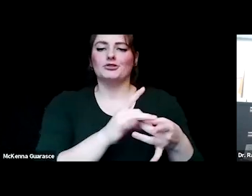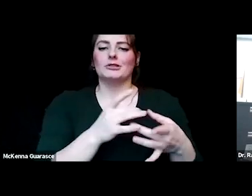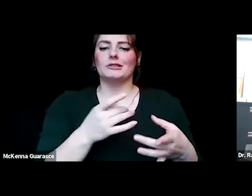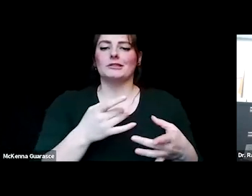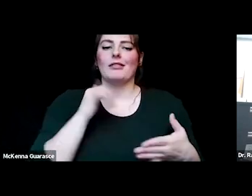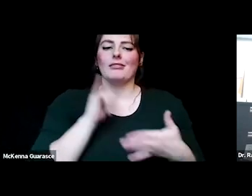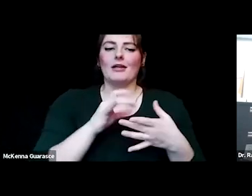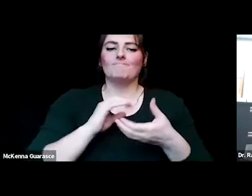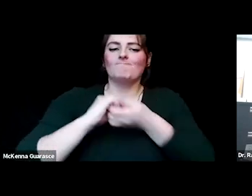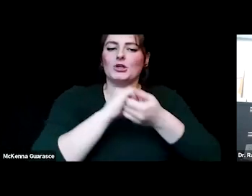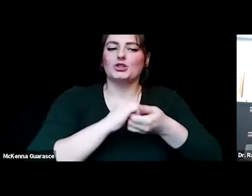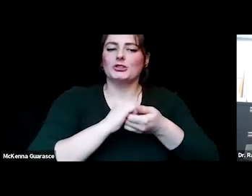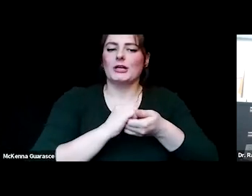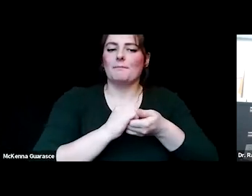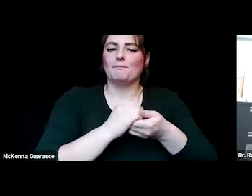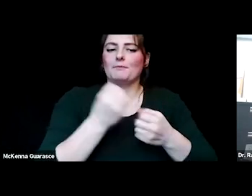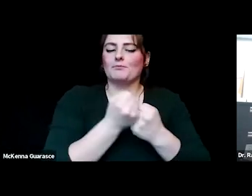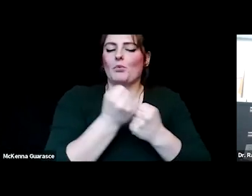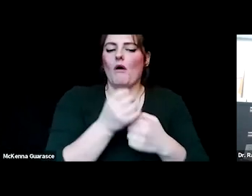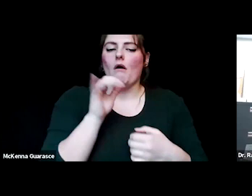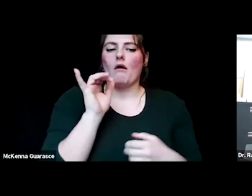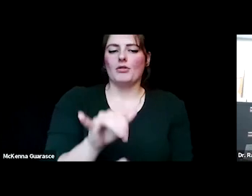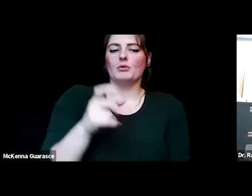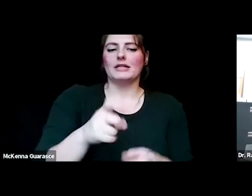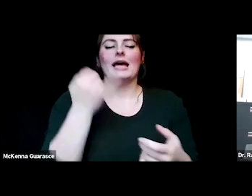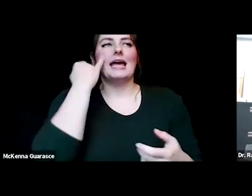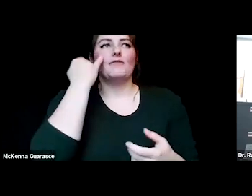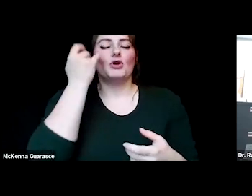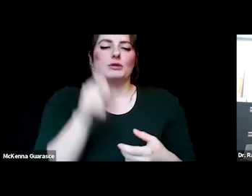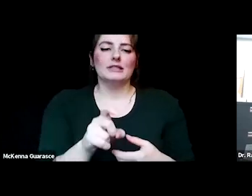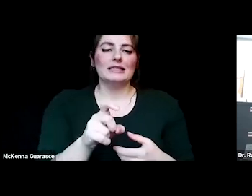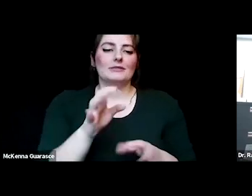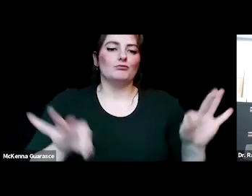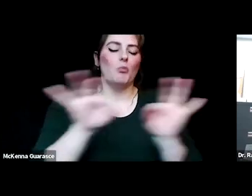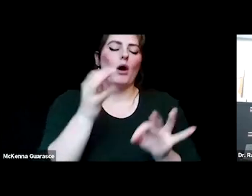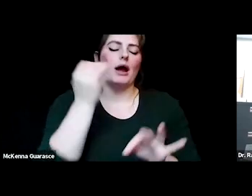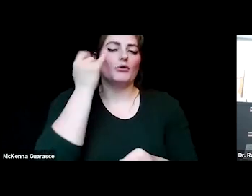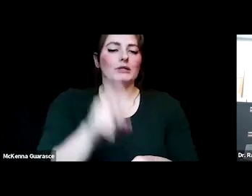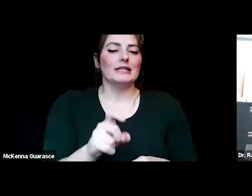Una cosa es hacer una gran entrega de naloxona o una capacitación por Zoom, algo muy diferente